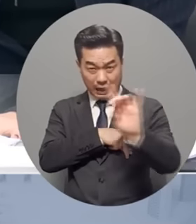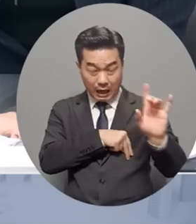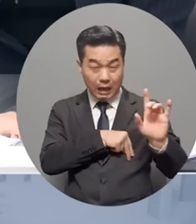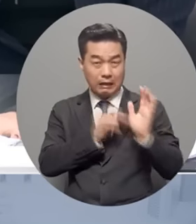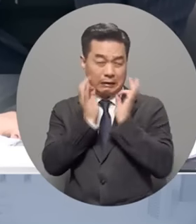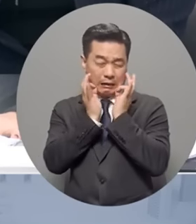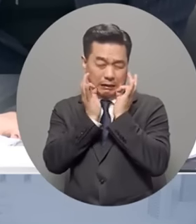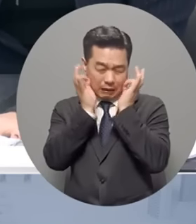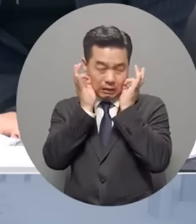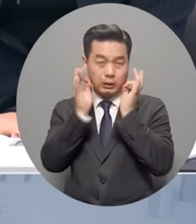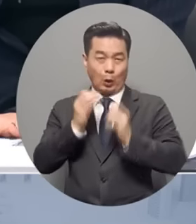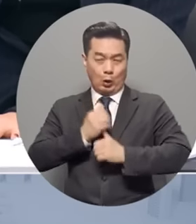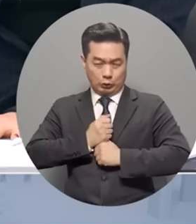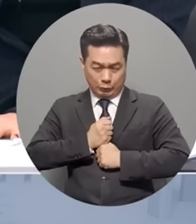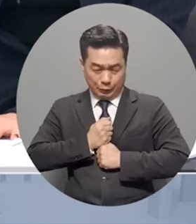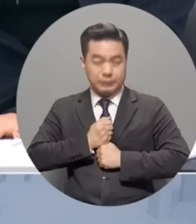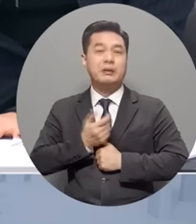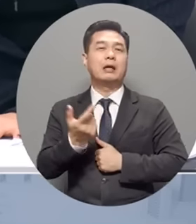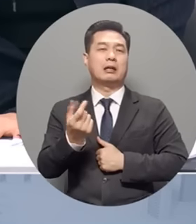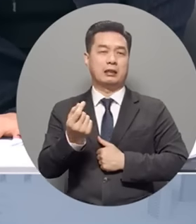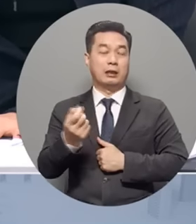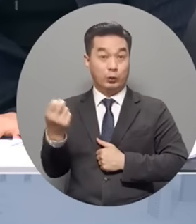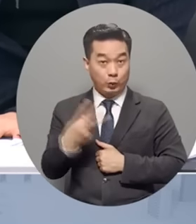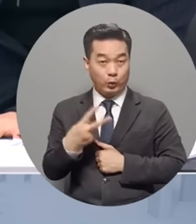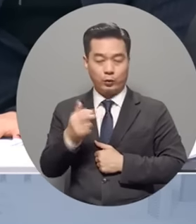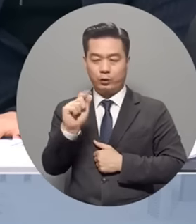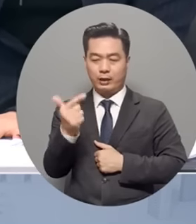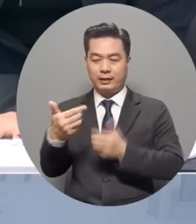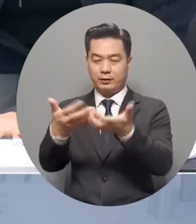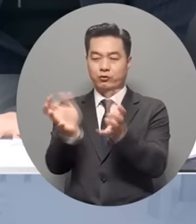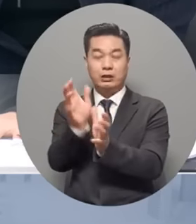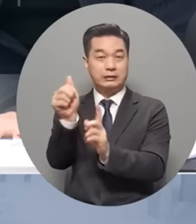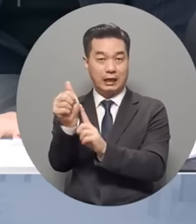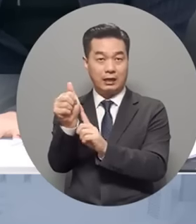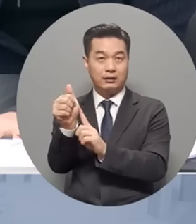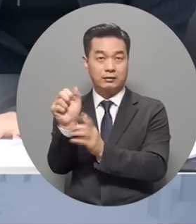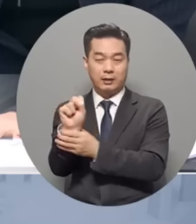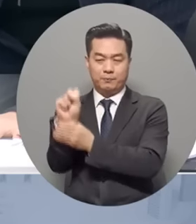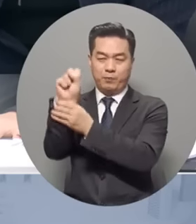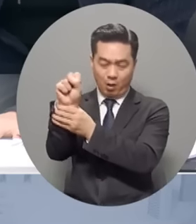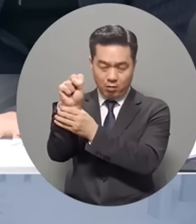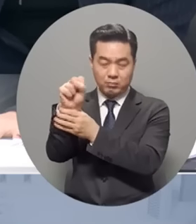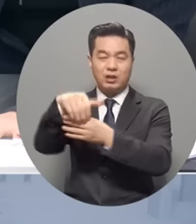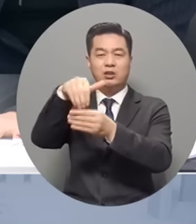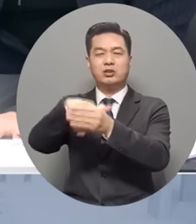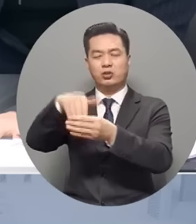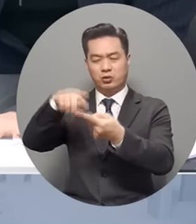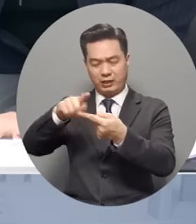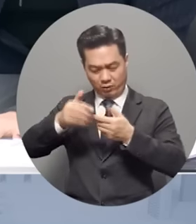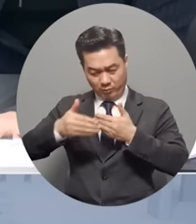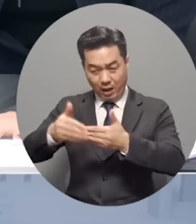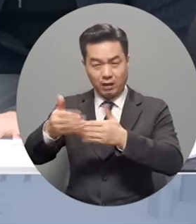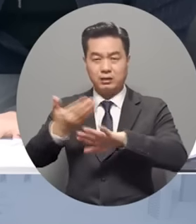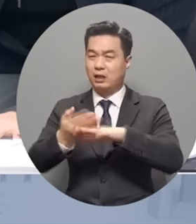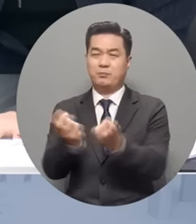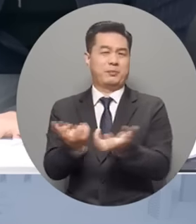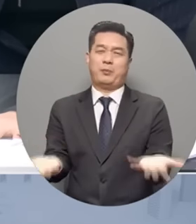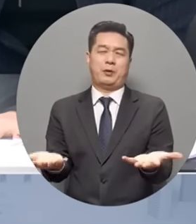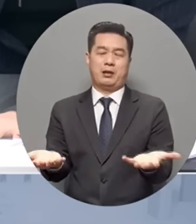그래서 의원들은 절박하고 그래서 또 조심스럽습니다. 또 한동훈 위원장의 얼굴로 선거를 치러야 한다.